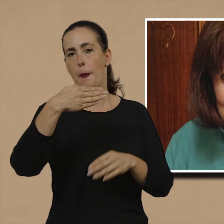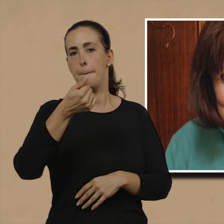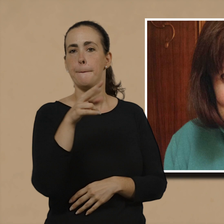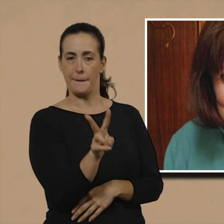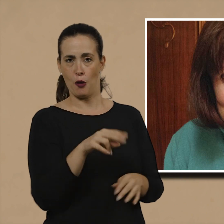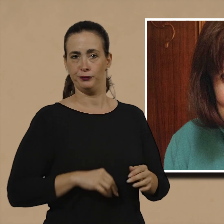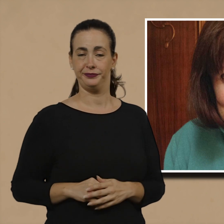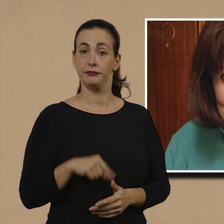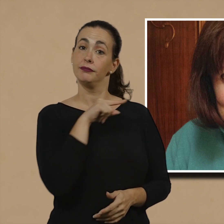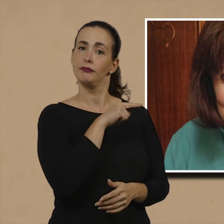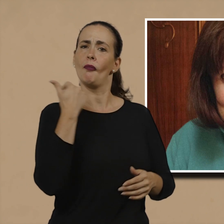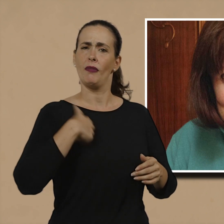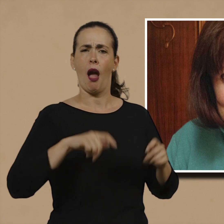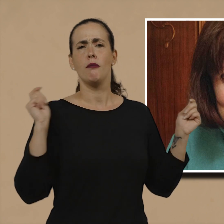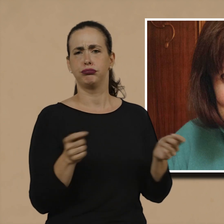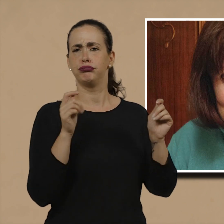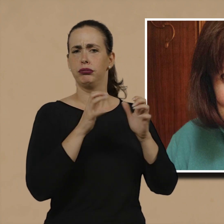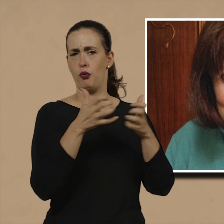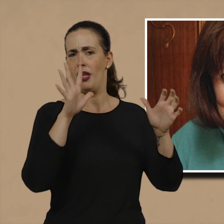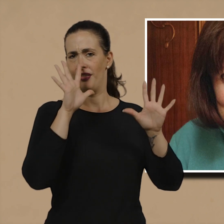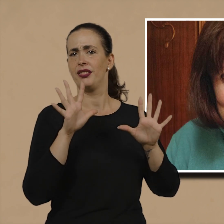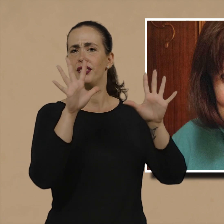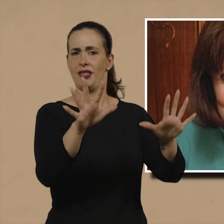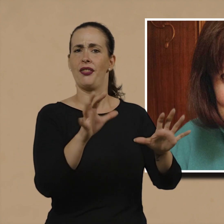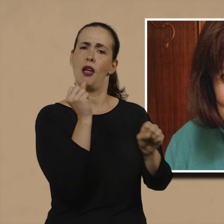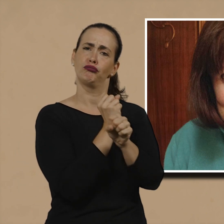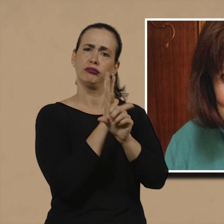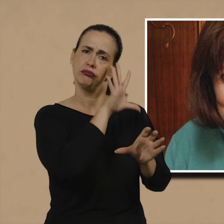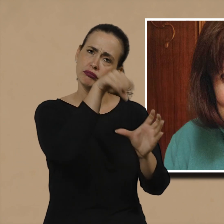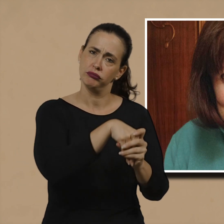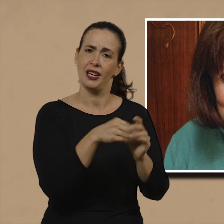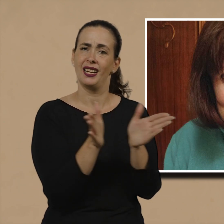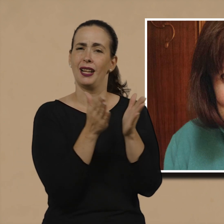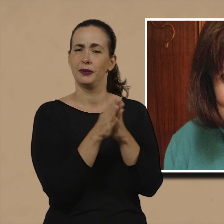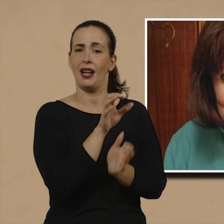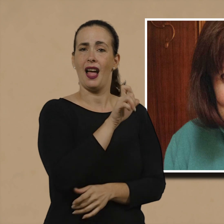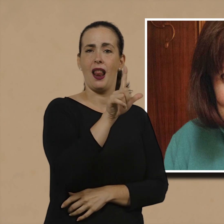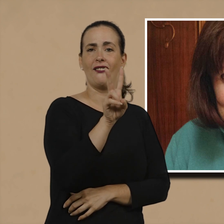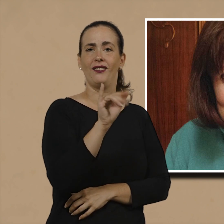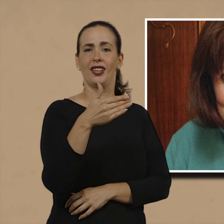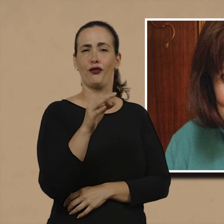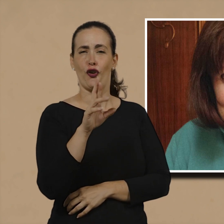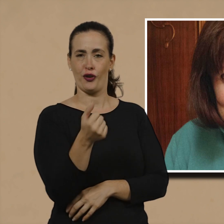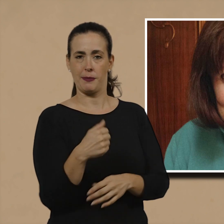va publicar durant deu anys a la revista El Víbora.